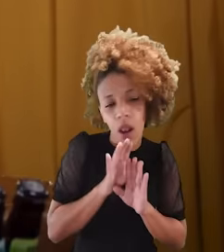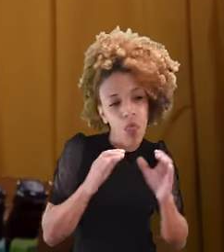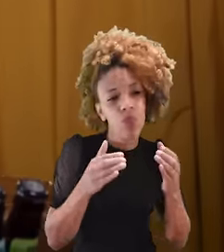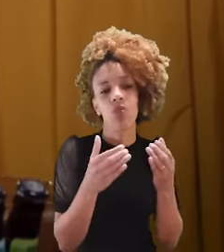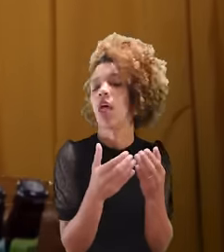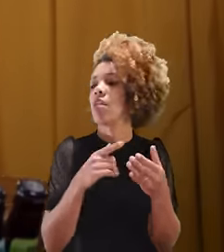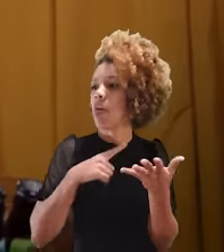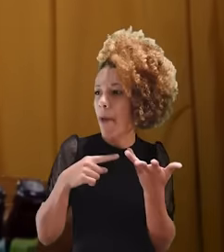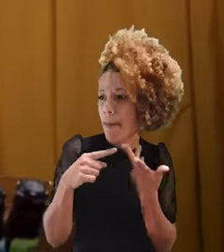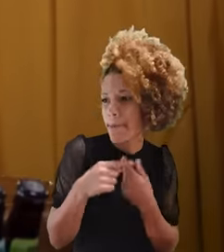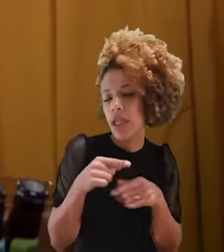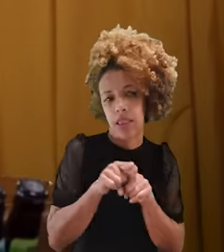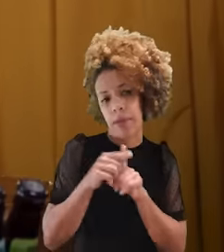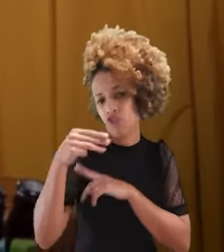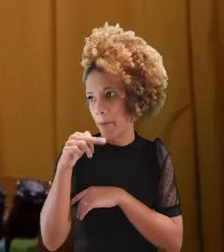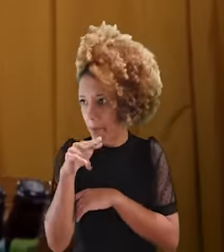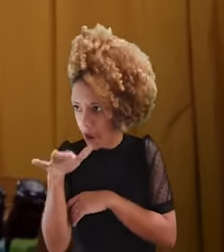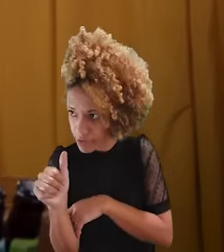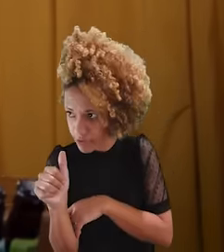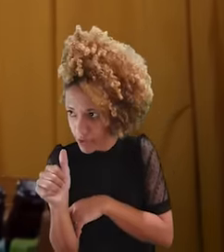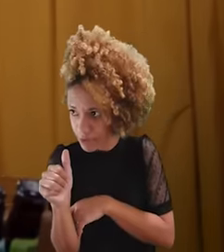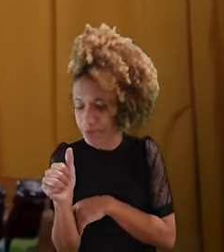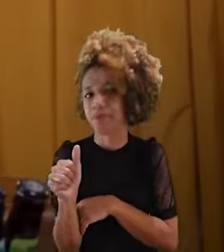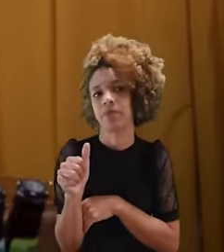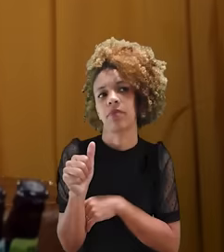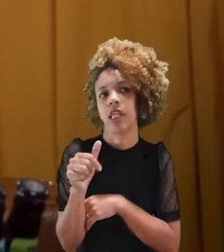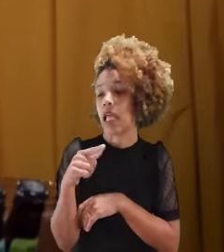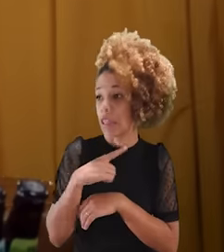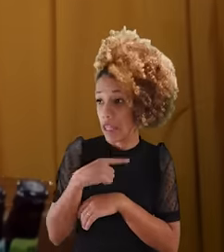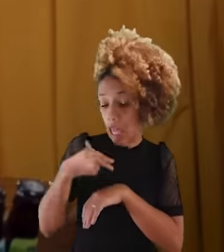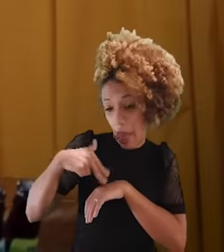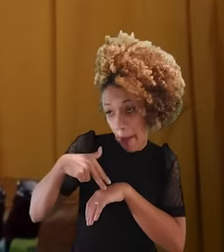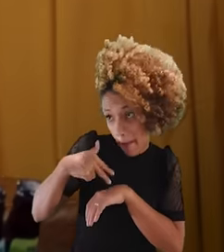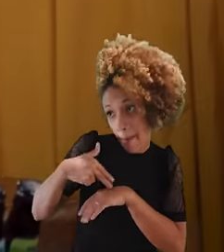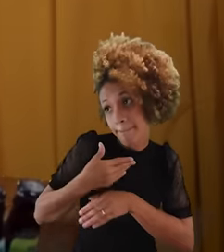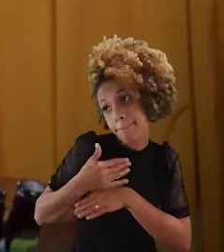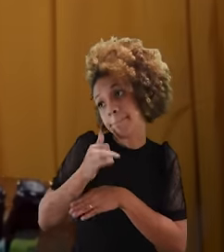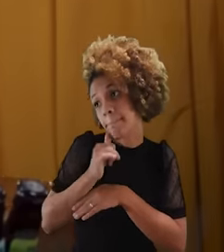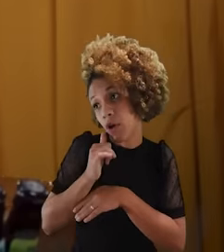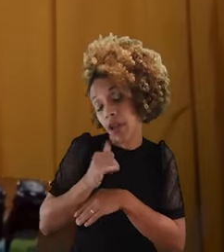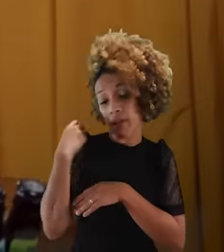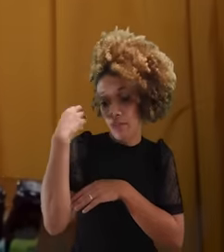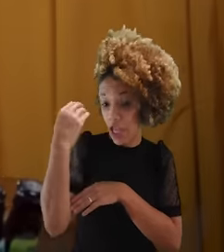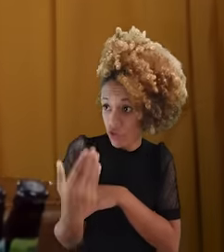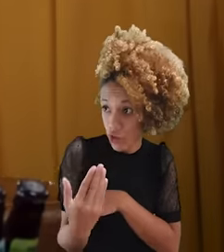de movimento de Márcia Rubim a gente tá cfca e a boneca viajante é um espetáculo de 1 E20 ele